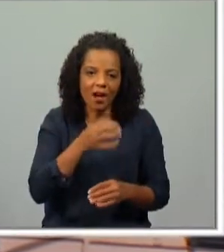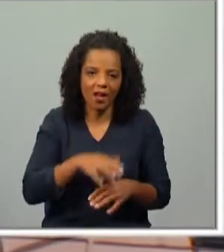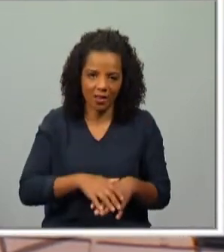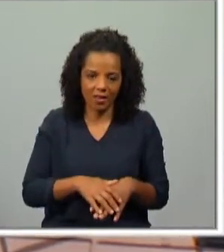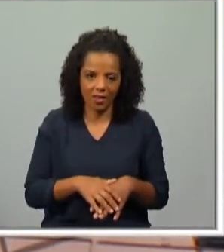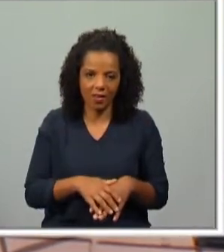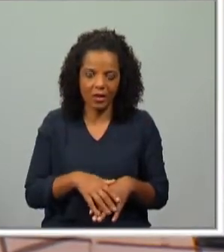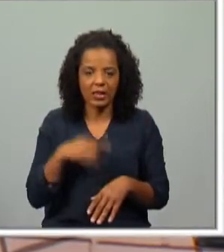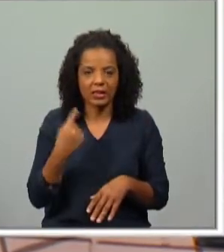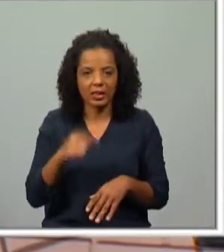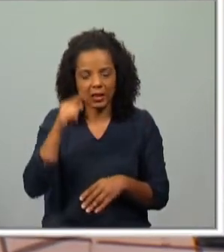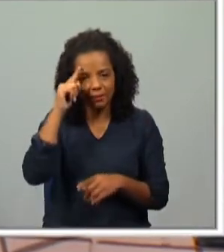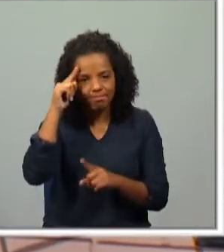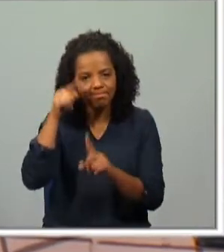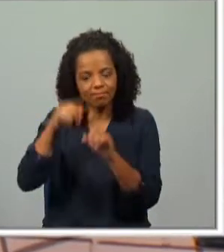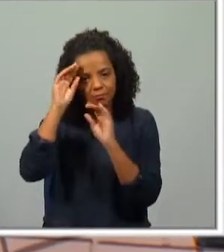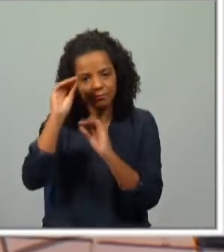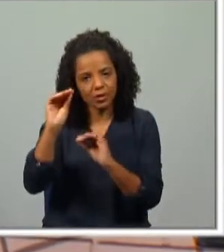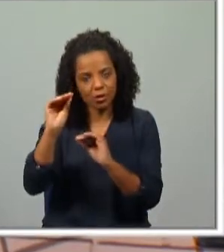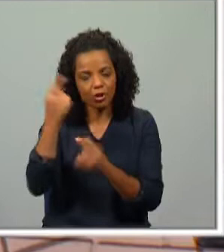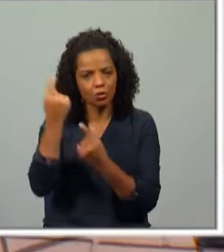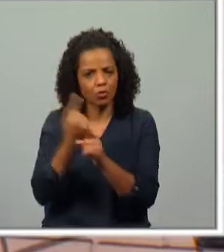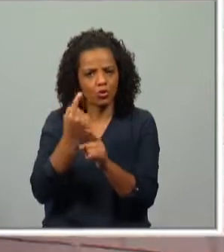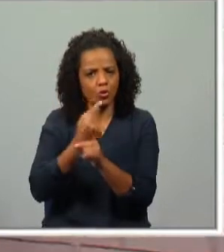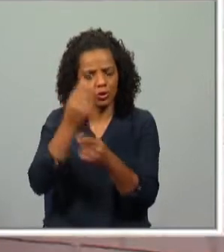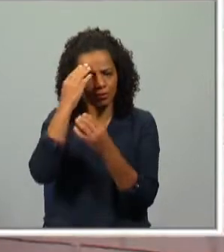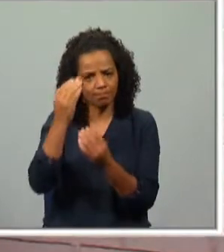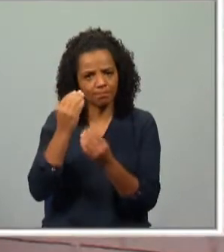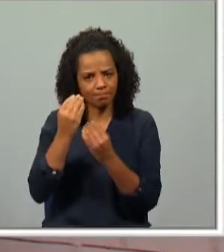pedagógica vai ensinar nos algumas lições 教育學會教給我們一些課程